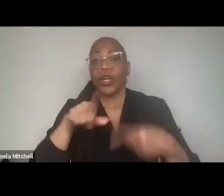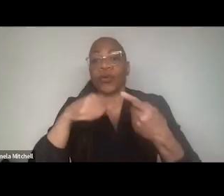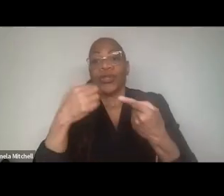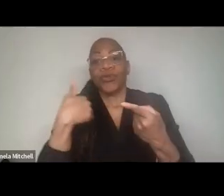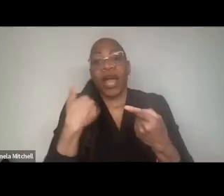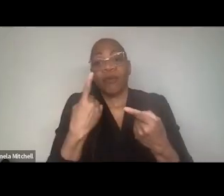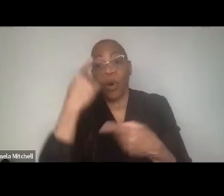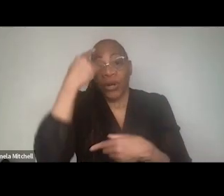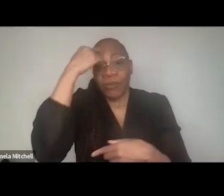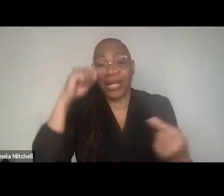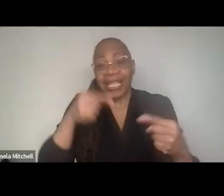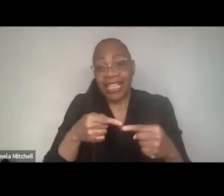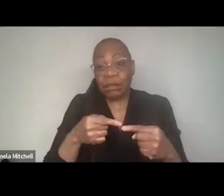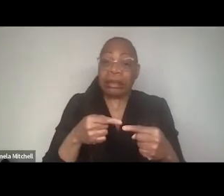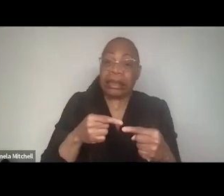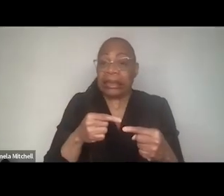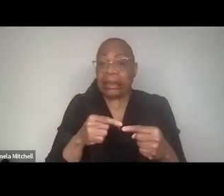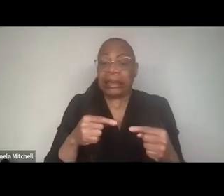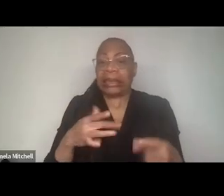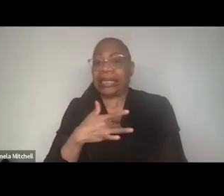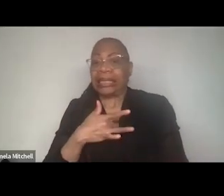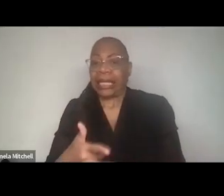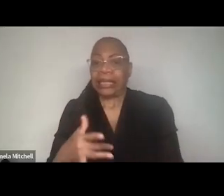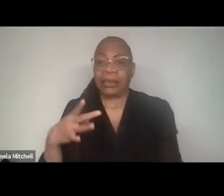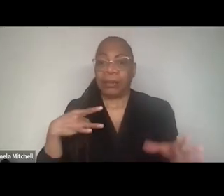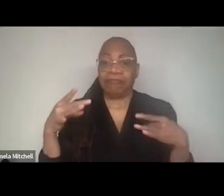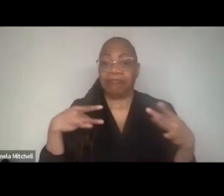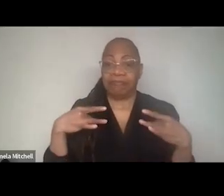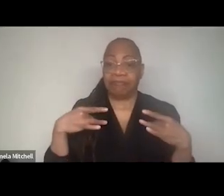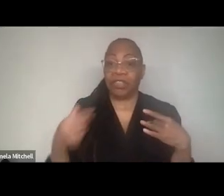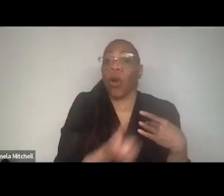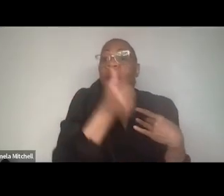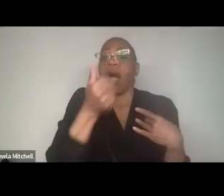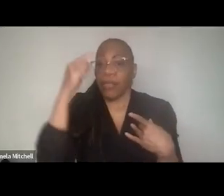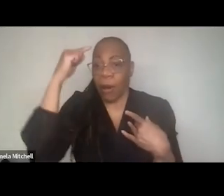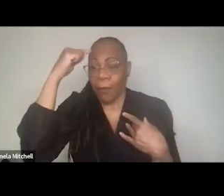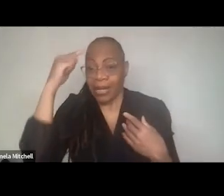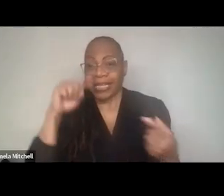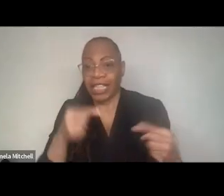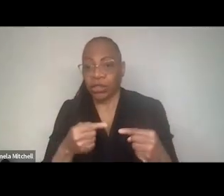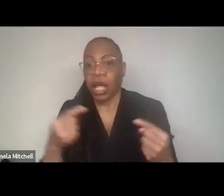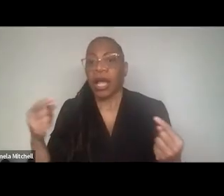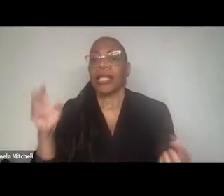hay mayor riesgo a sufrir lesiones cerebrales subsecuentes. El efecto acumulativo de las lesiones cerebrales